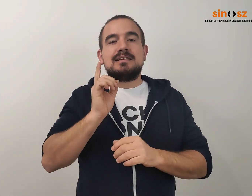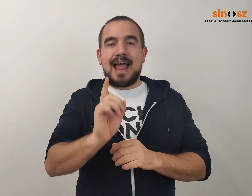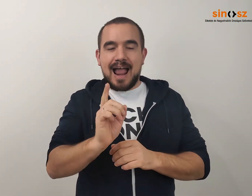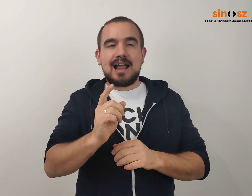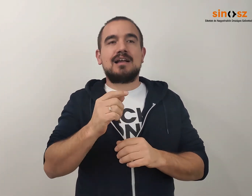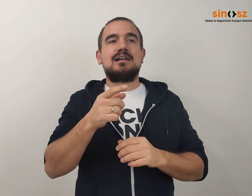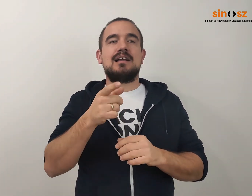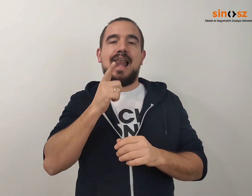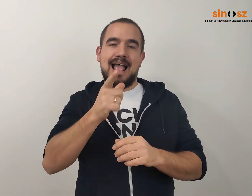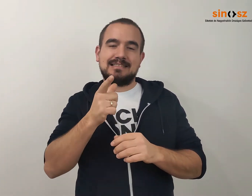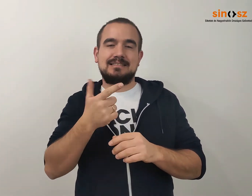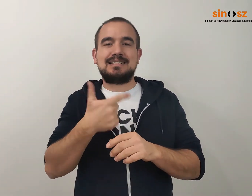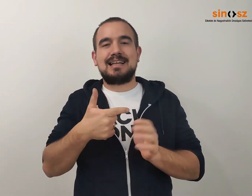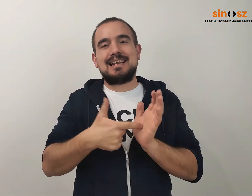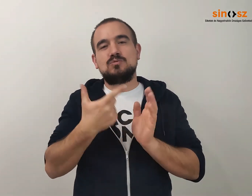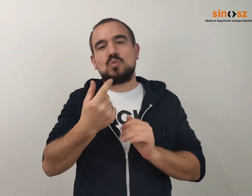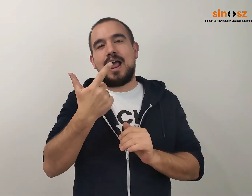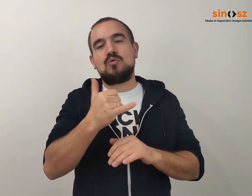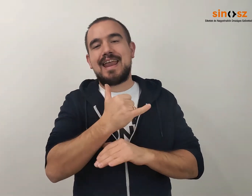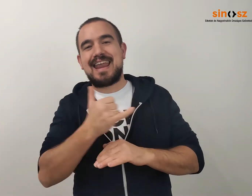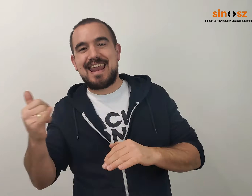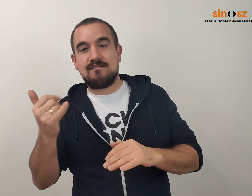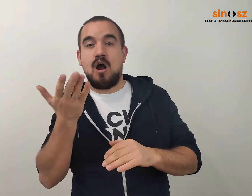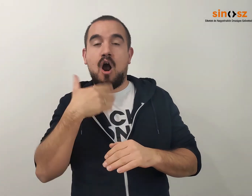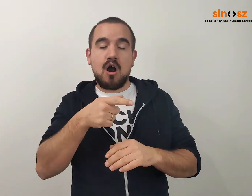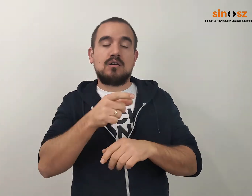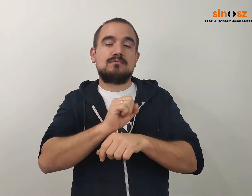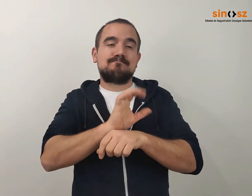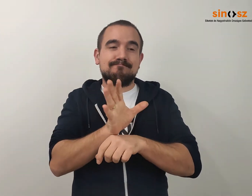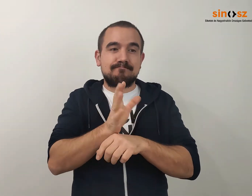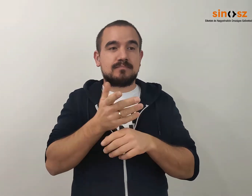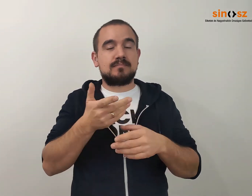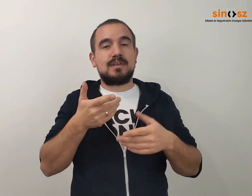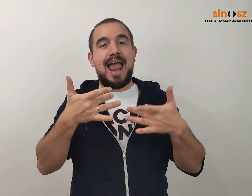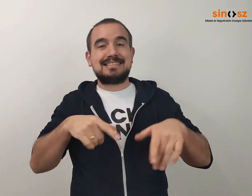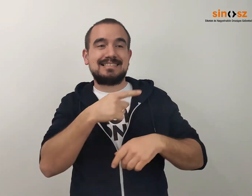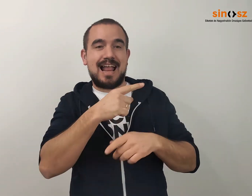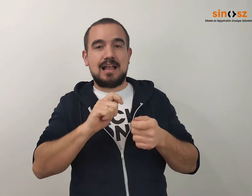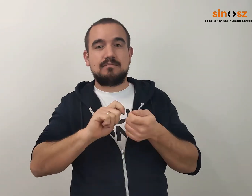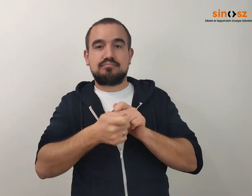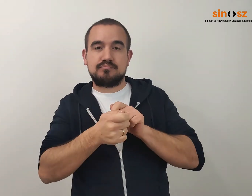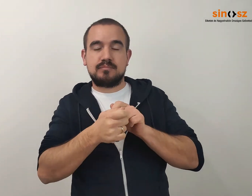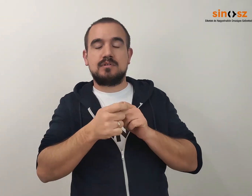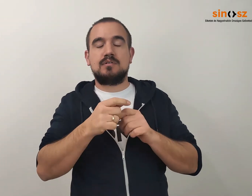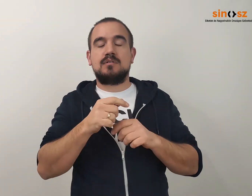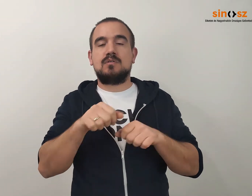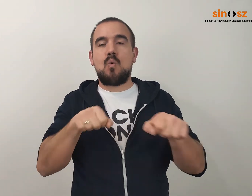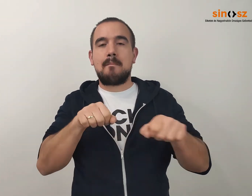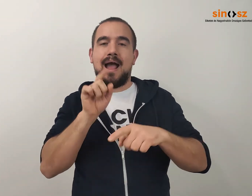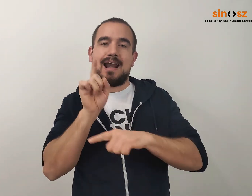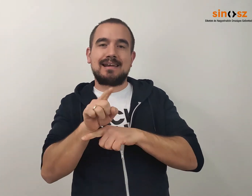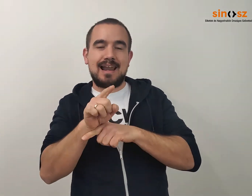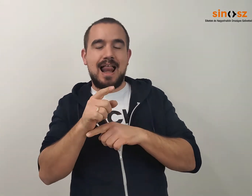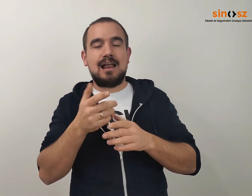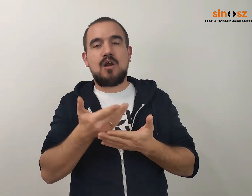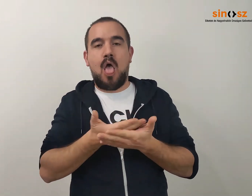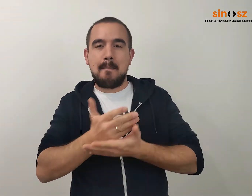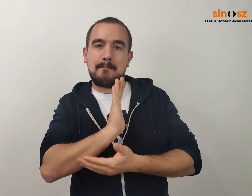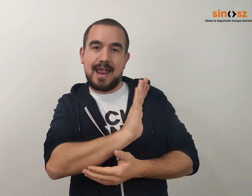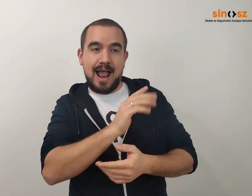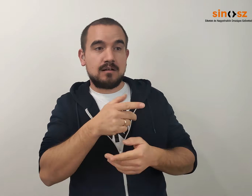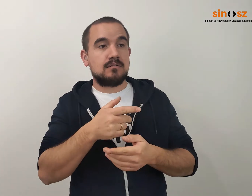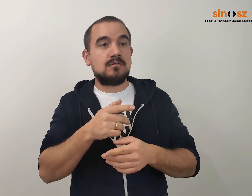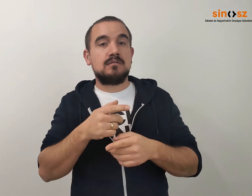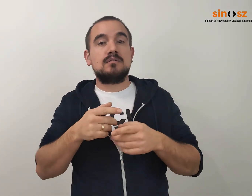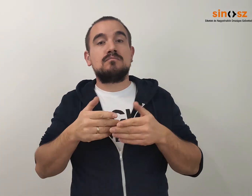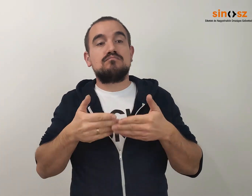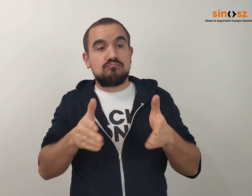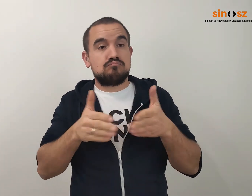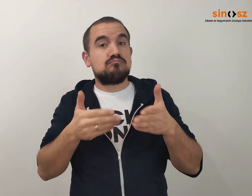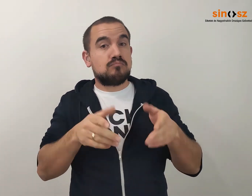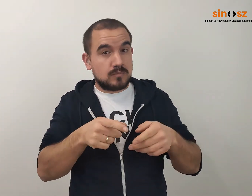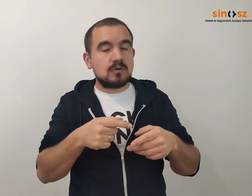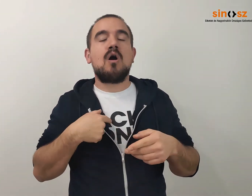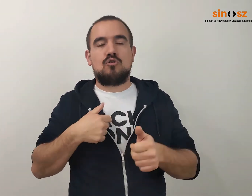De lesz 2022. évi program tervünk ha, a járványveszély helyzet változás, a kormány rendelet alapján nyithatunk,